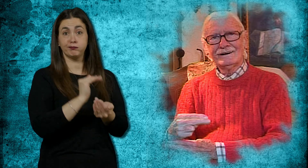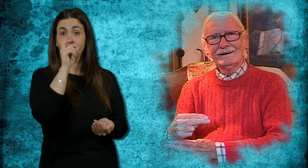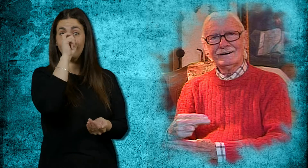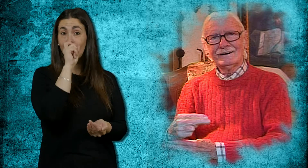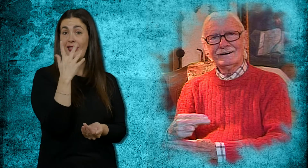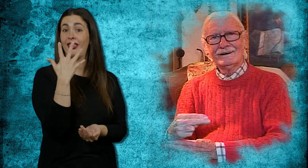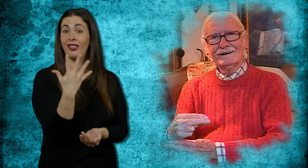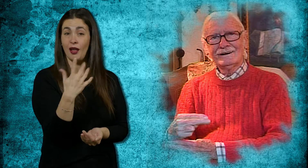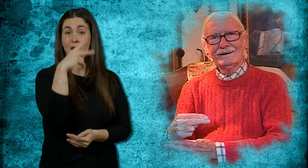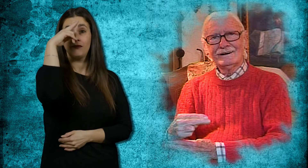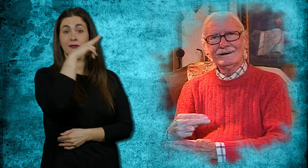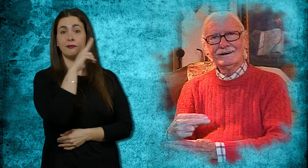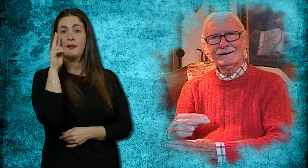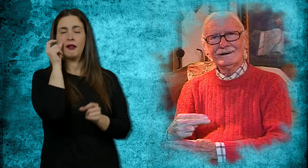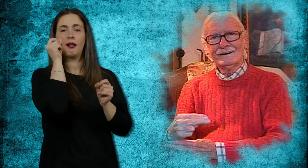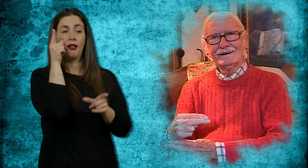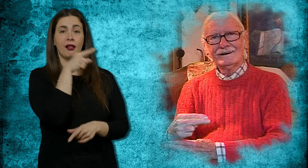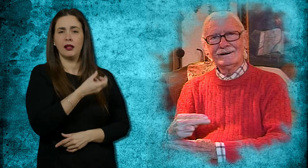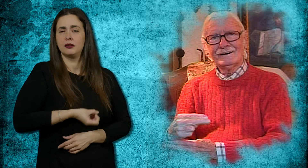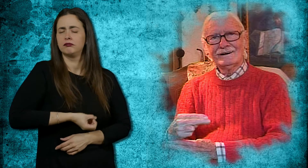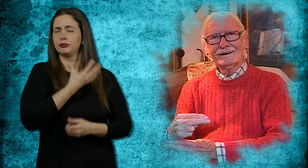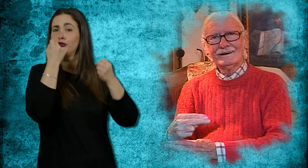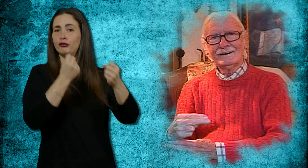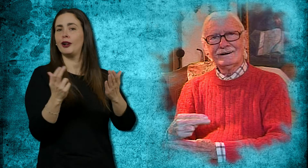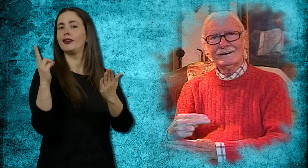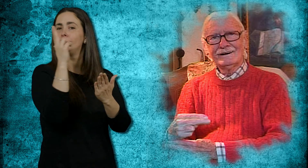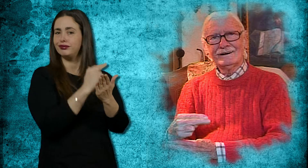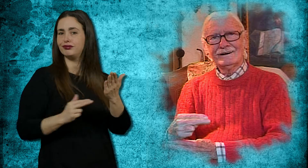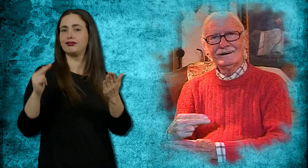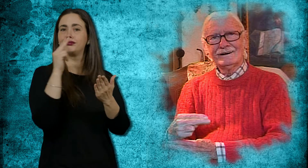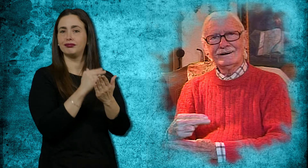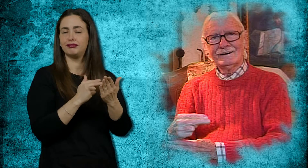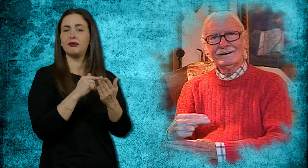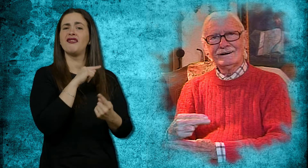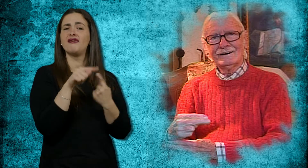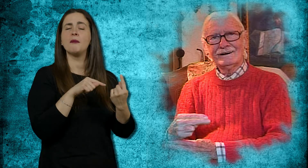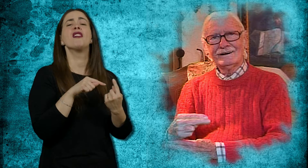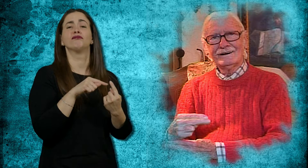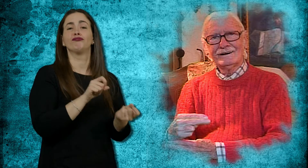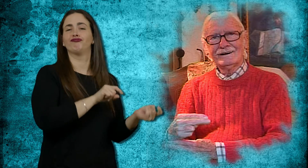Als 5 anys d'edat, els seus pares es van adonar de la seva passió per la pintura.